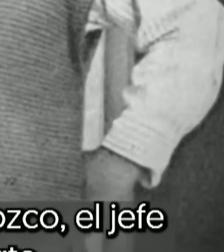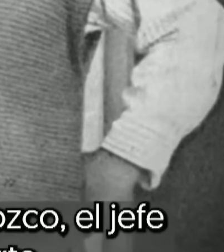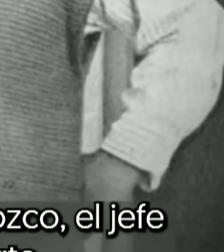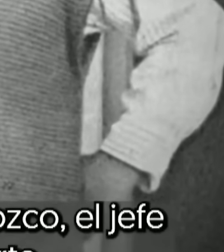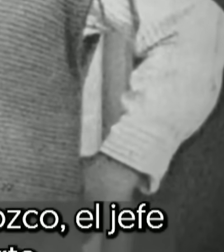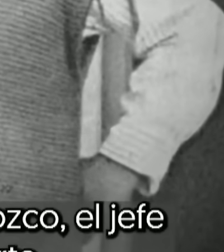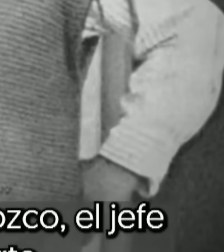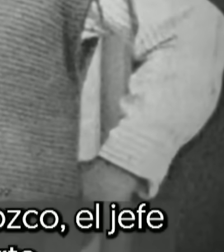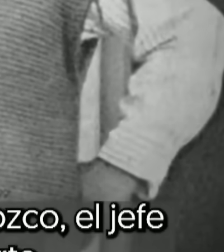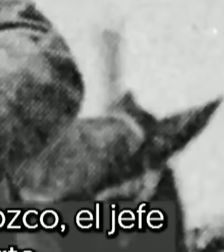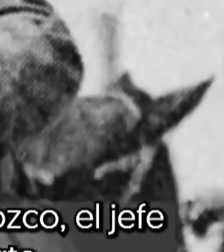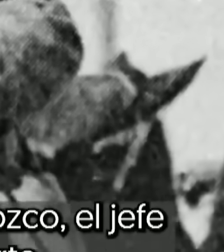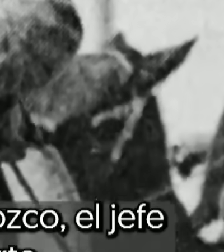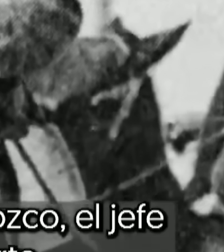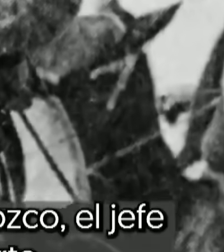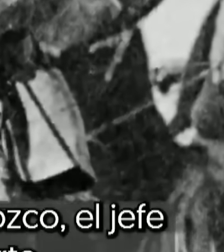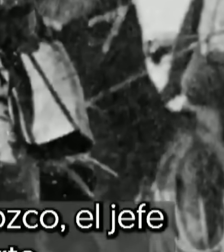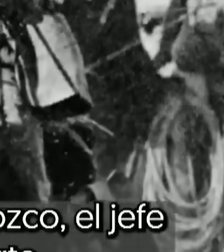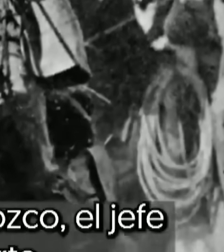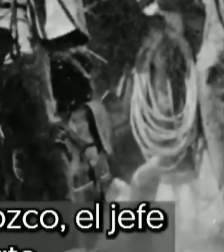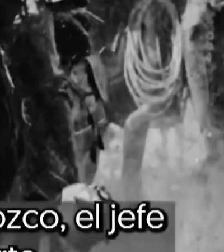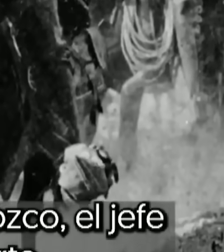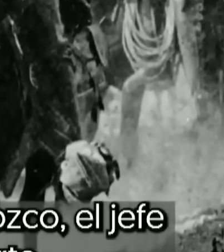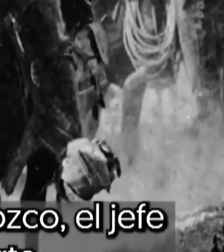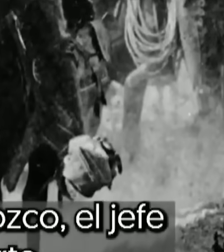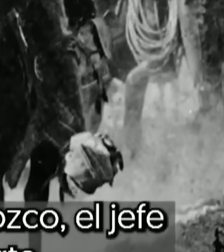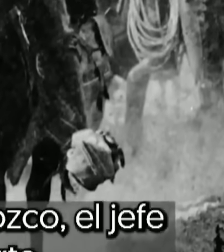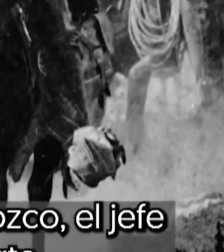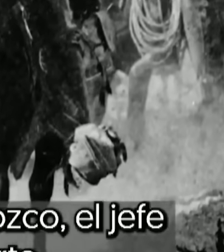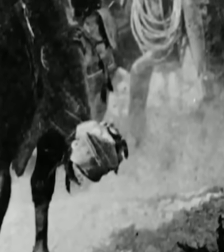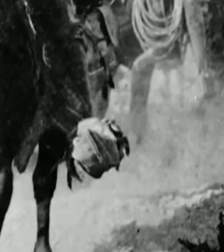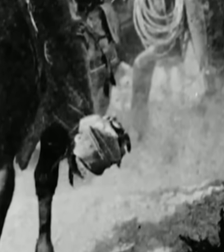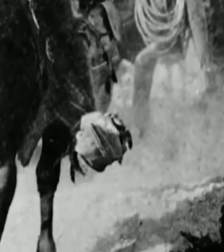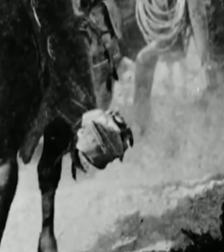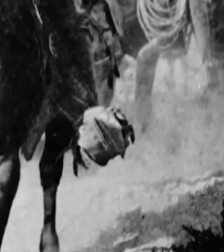con Pascual Orosco el jefe revolucionario más importante en el norte la revolución se